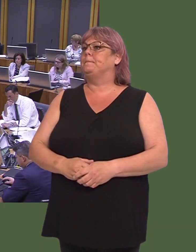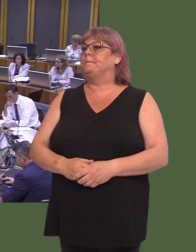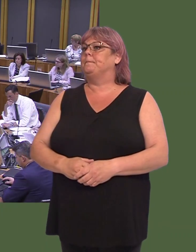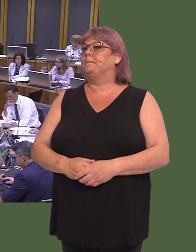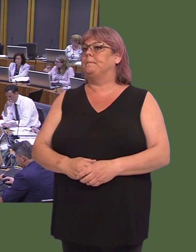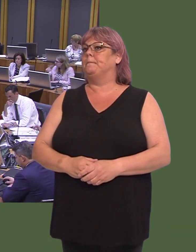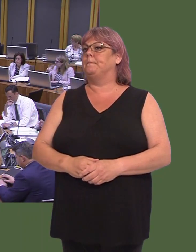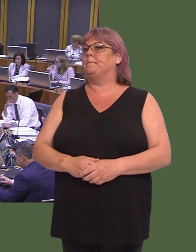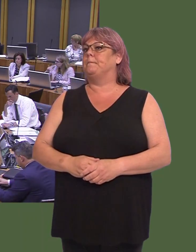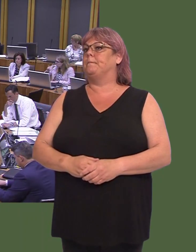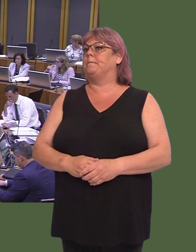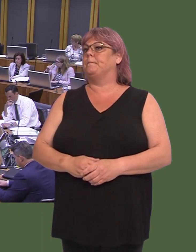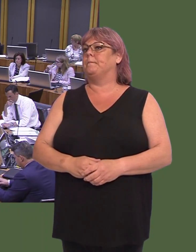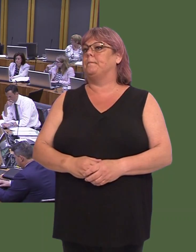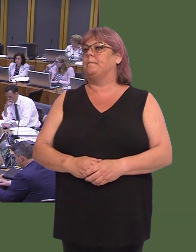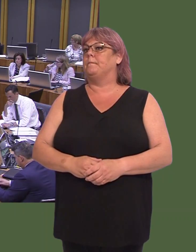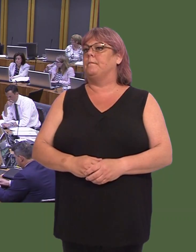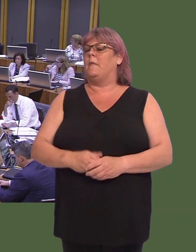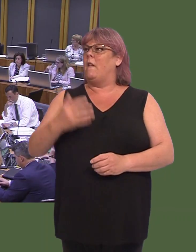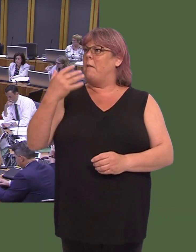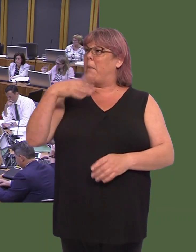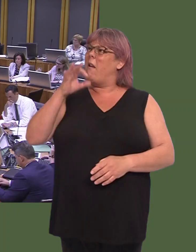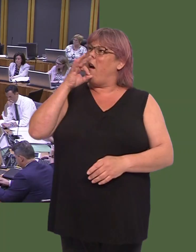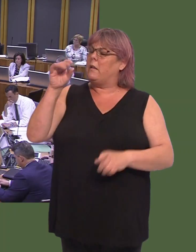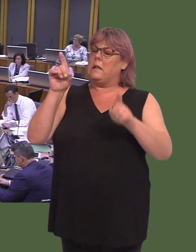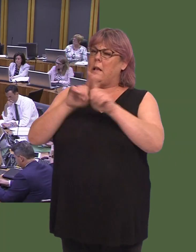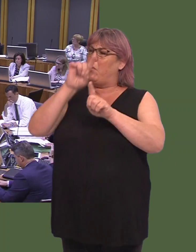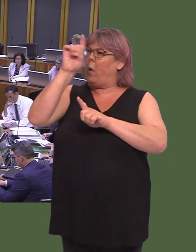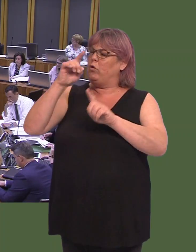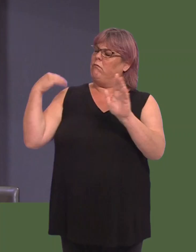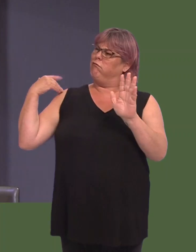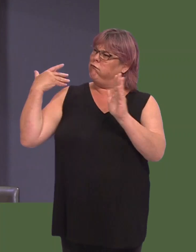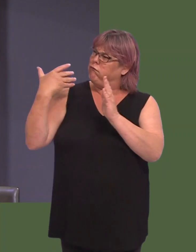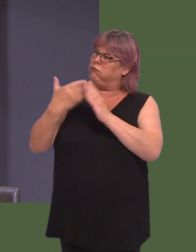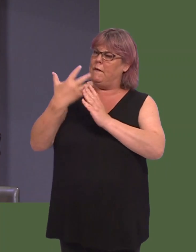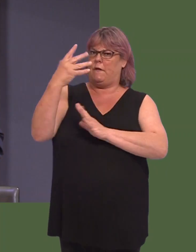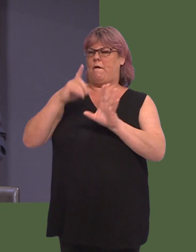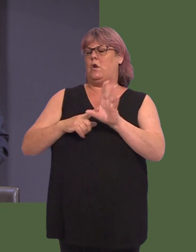cwestiwn, i bob pwrpas, ac rym ni wedi clywed cyfeiriad at adroddiad damniol arall sydd wedi cael ei gyhoeddi nawr yn ddiweddar.